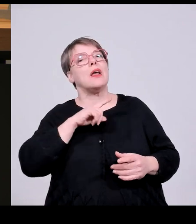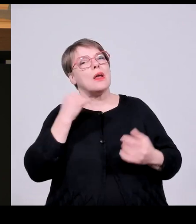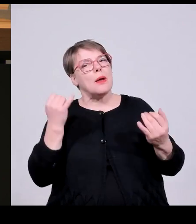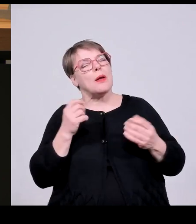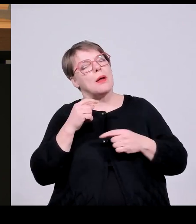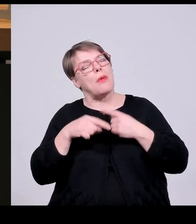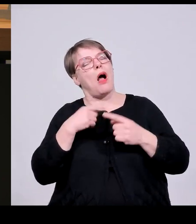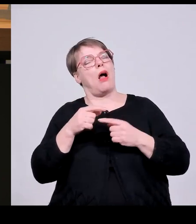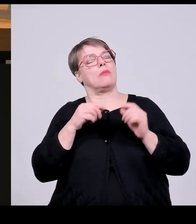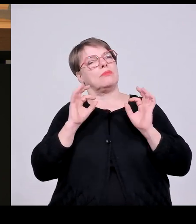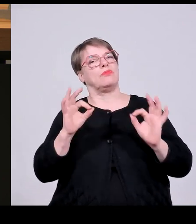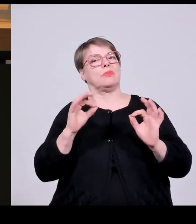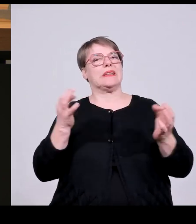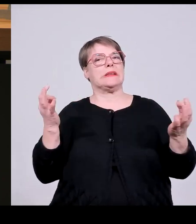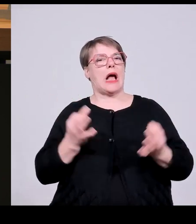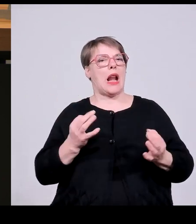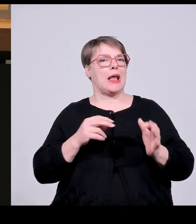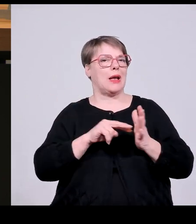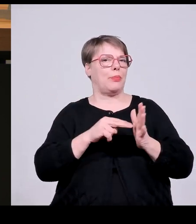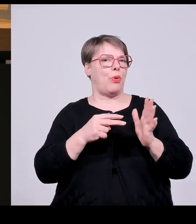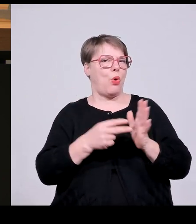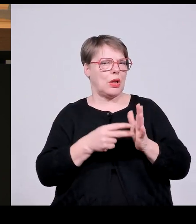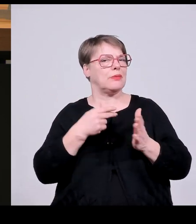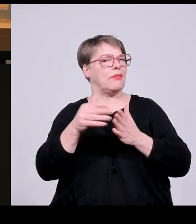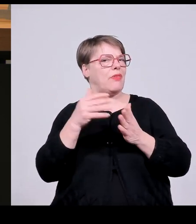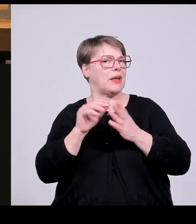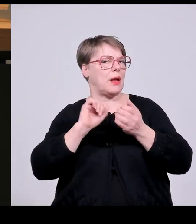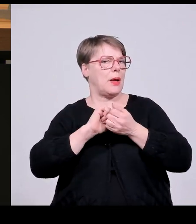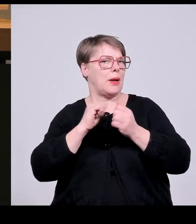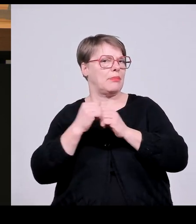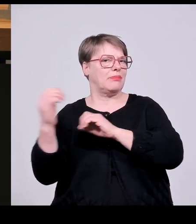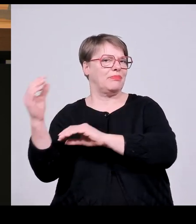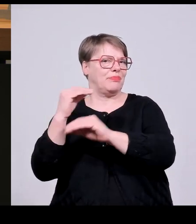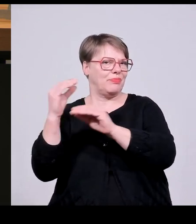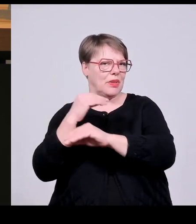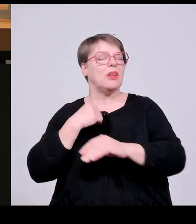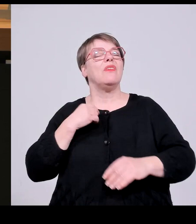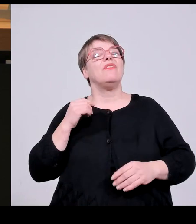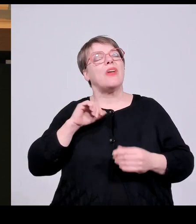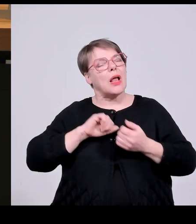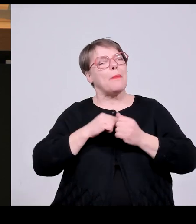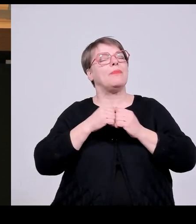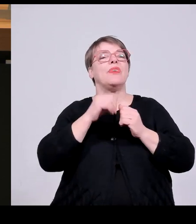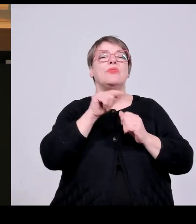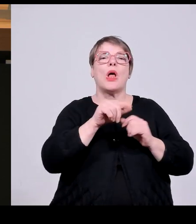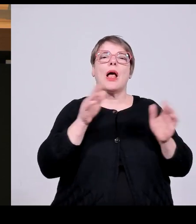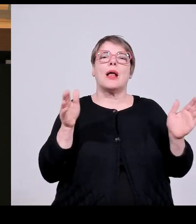Gründen erreichen, dass die kleinen Garten und Grünflächen dauerhaft geschützt sind.